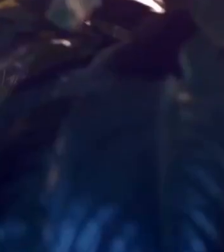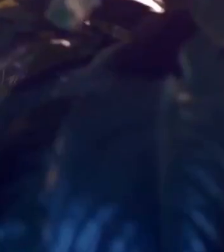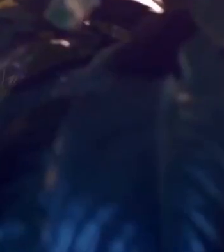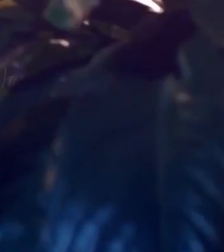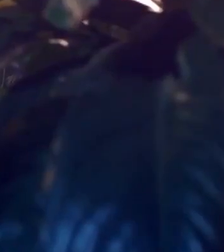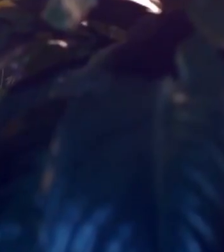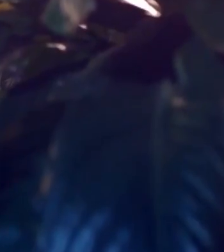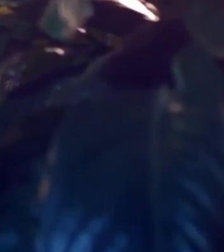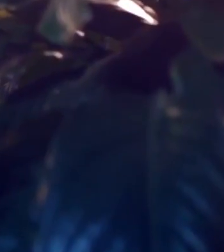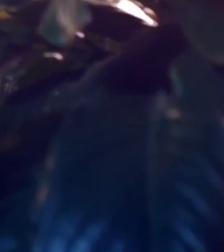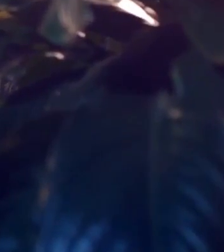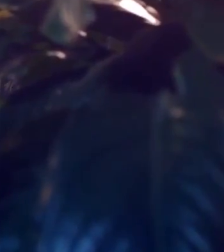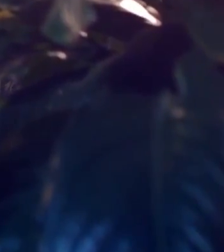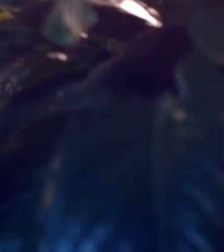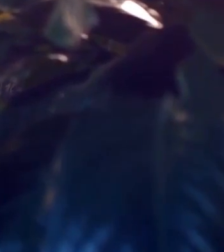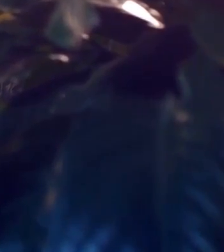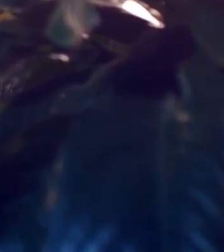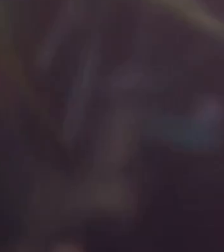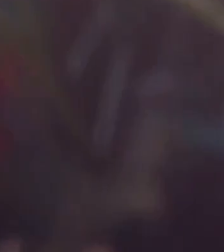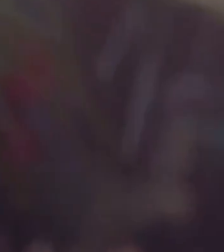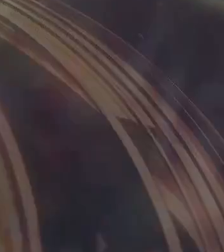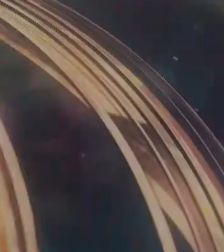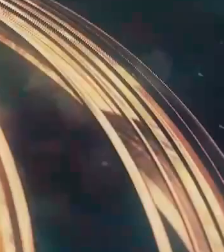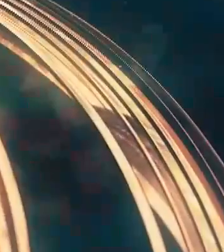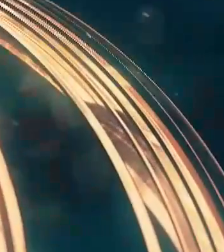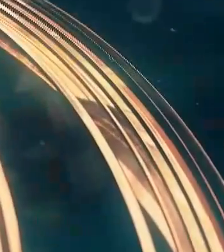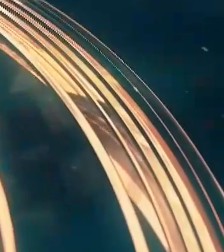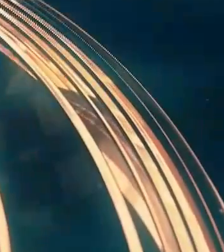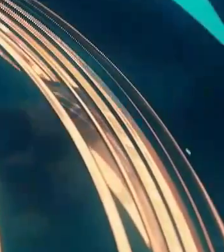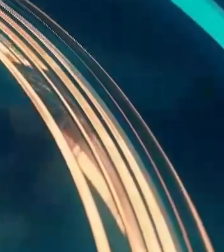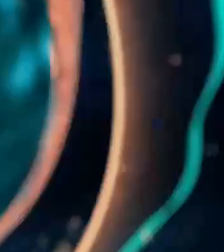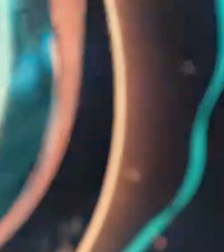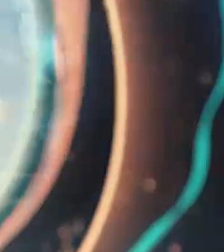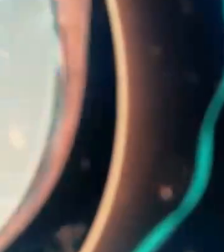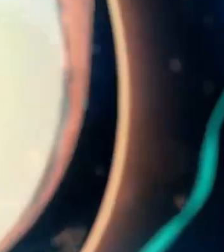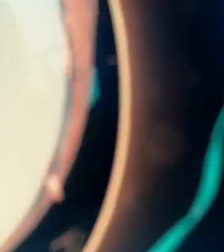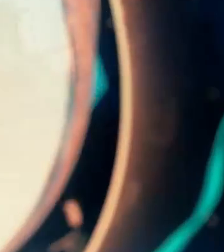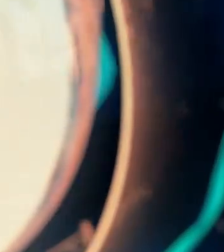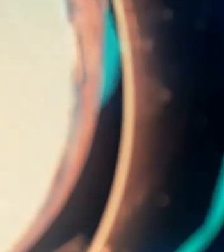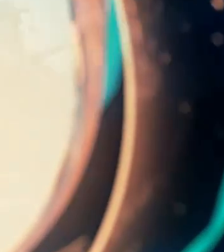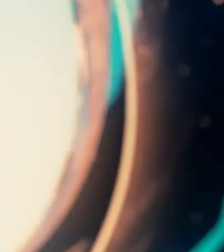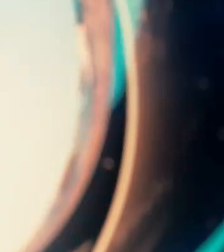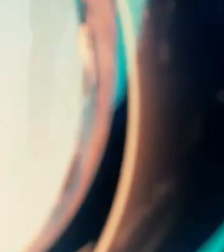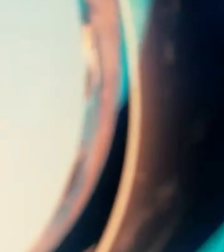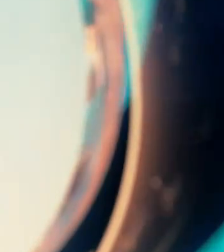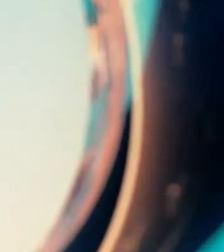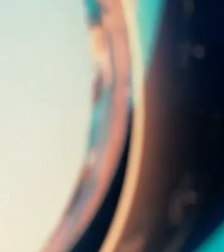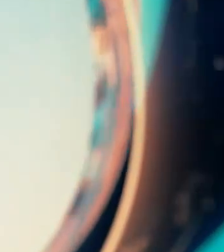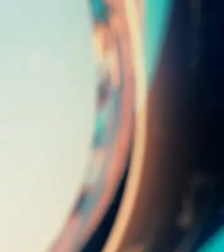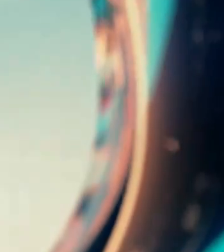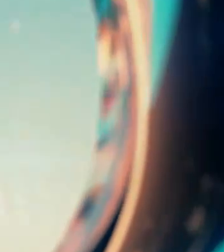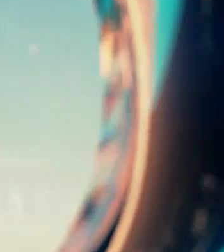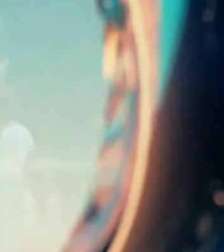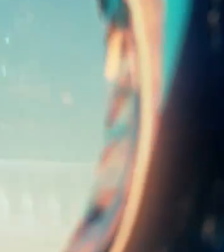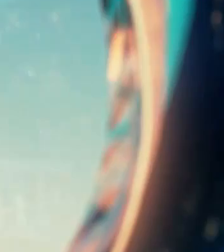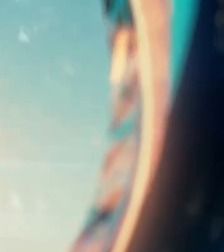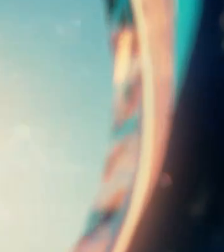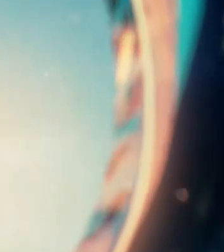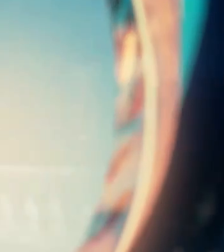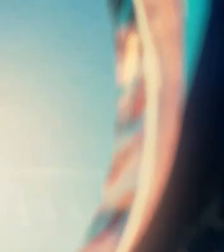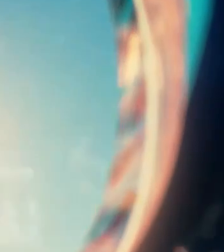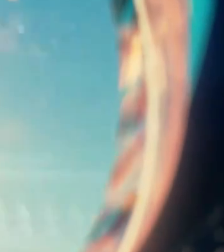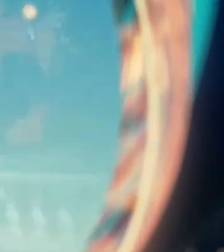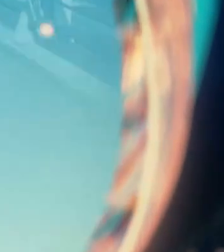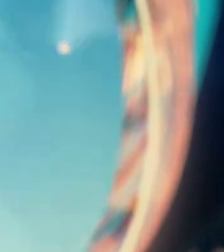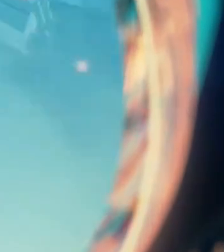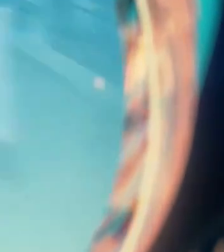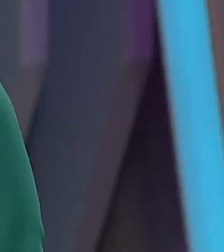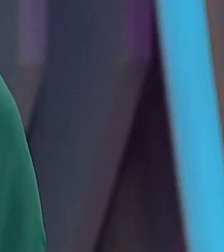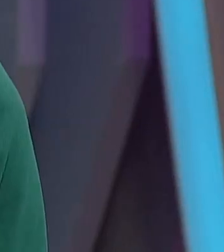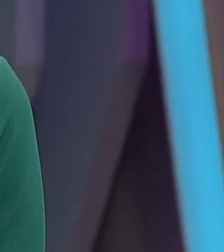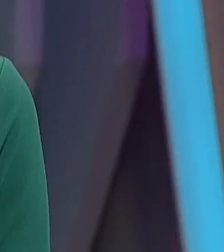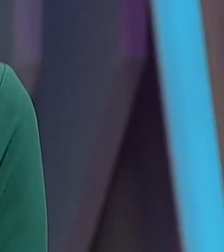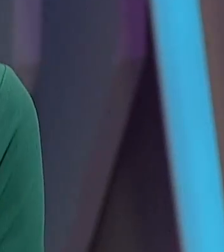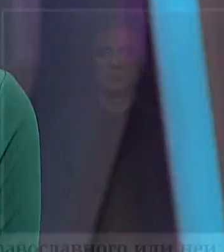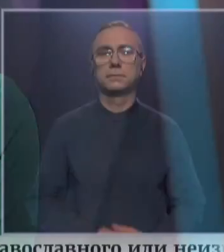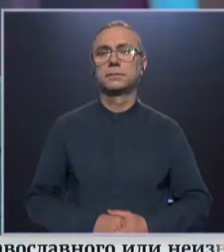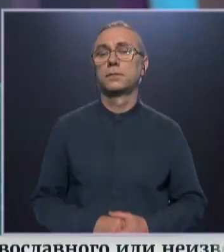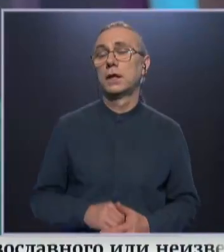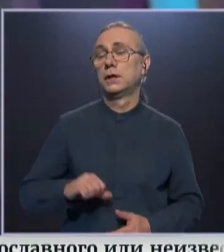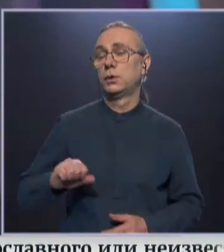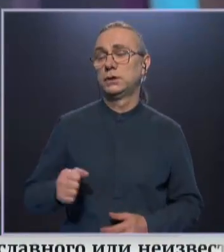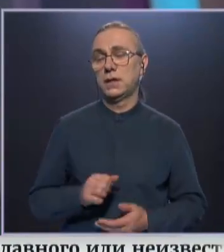[музыка] друзья В прямом эфире продолжается программа